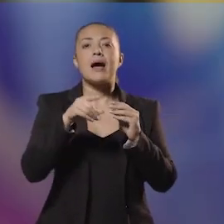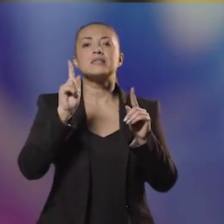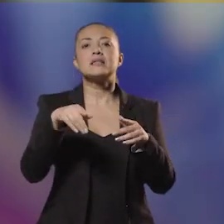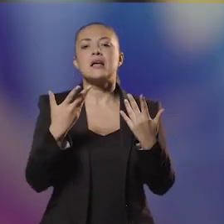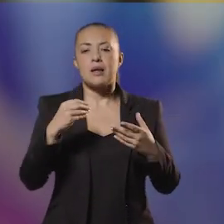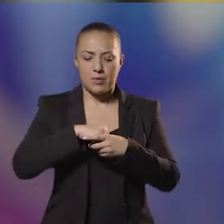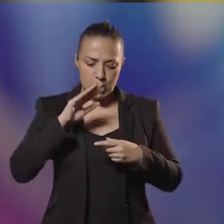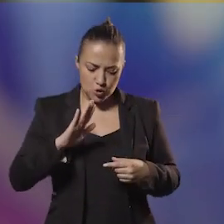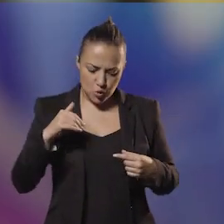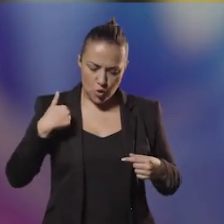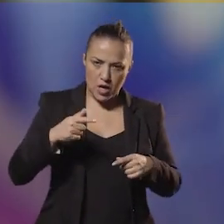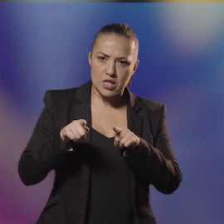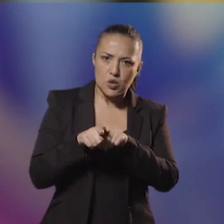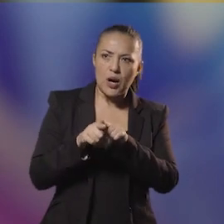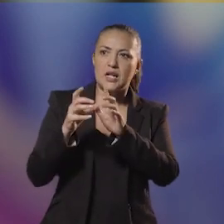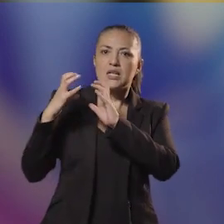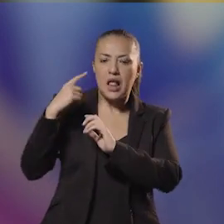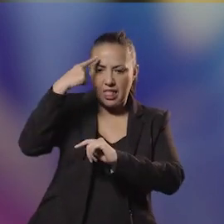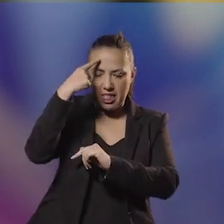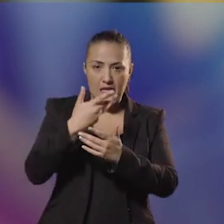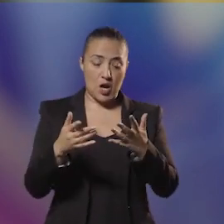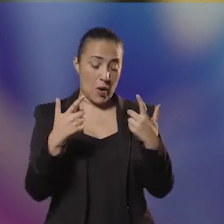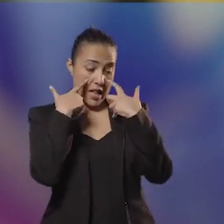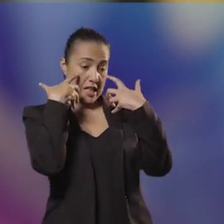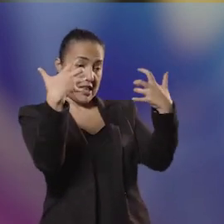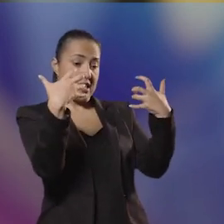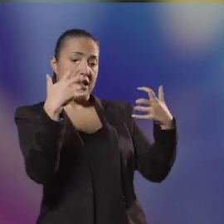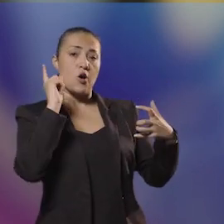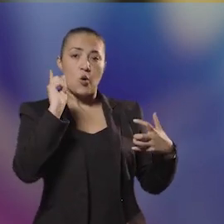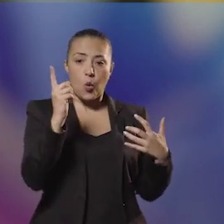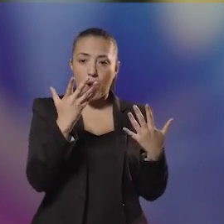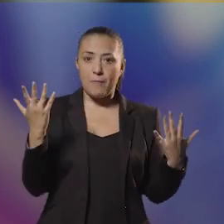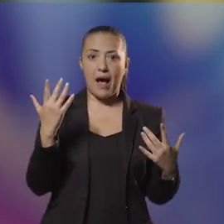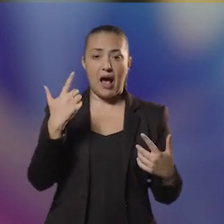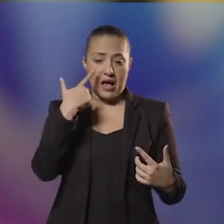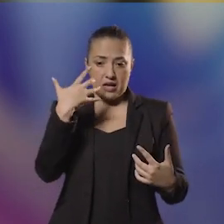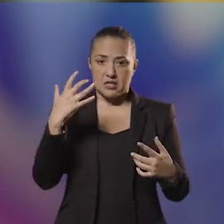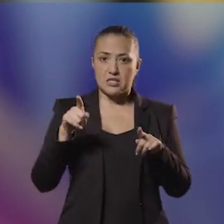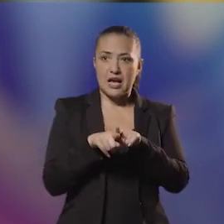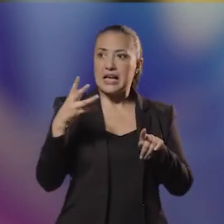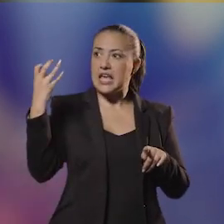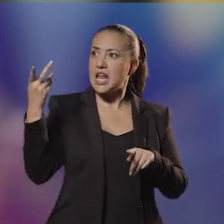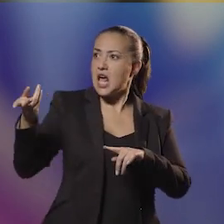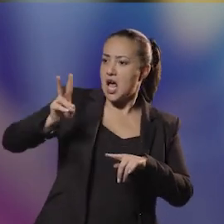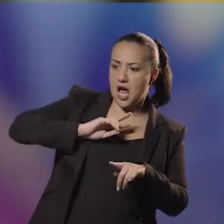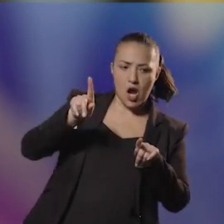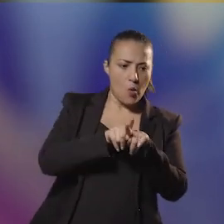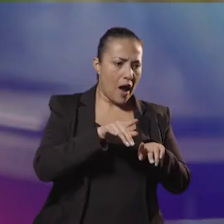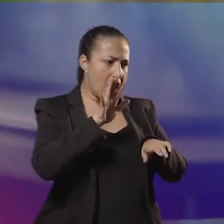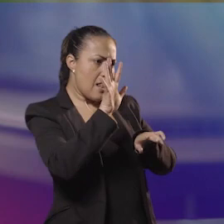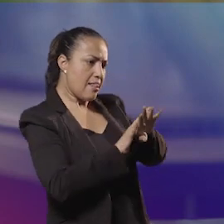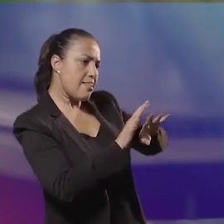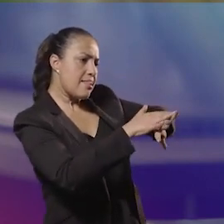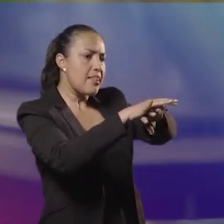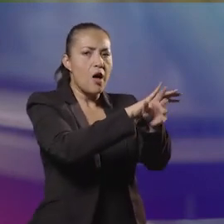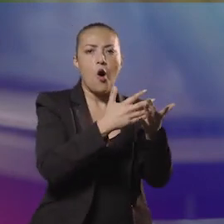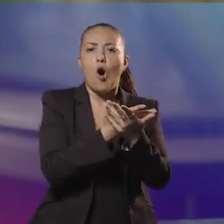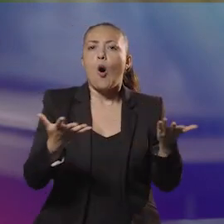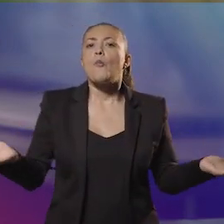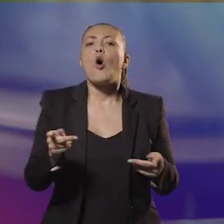es una carga histórica de exotización y de capacidad de estar, de cogerlo como cualquier cosa,